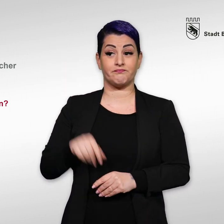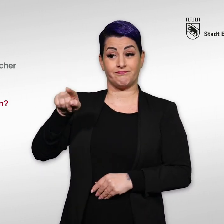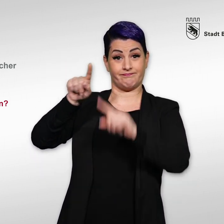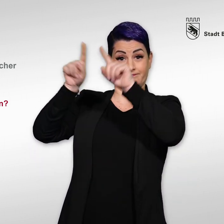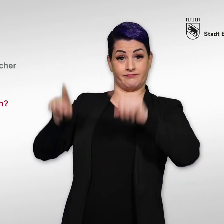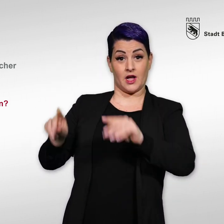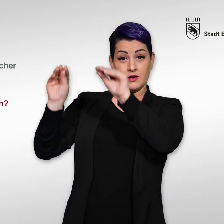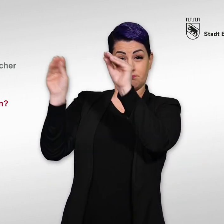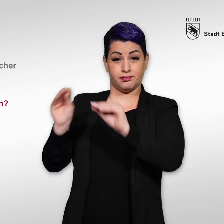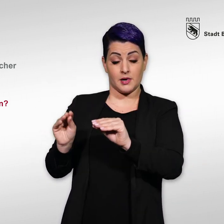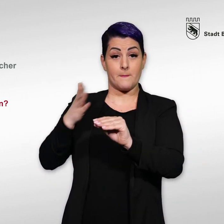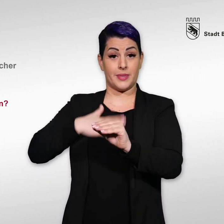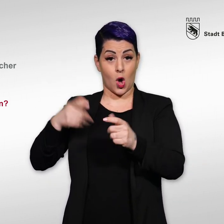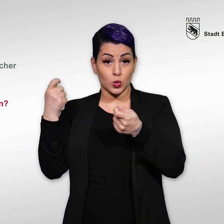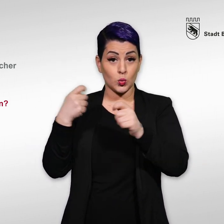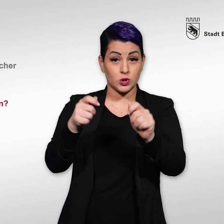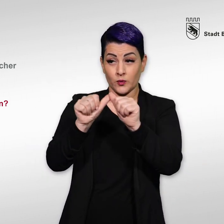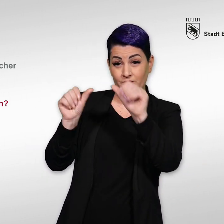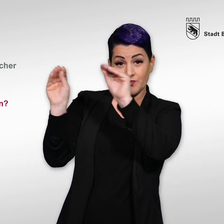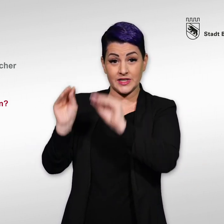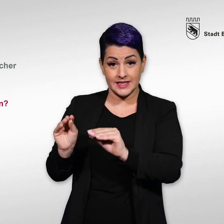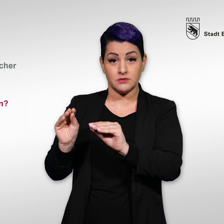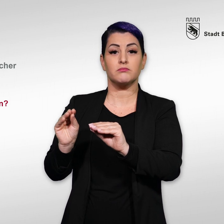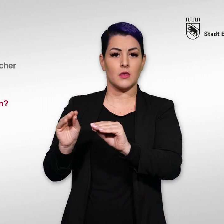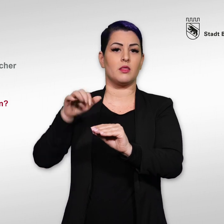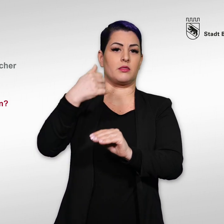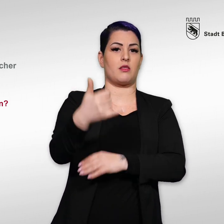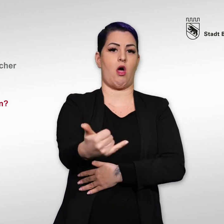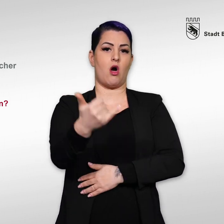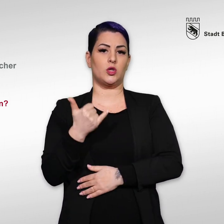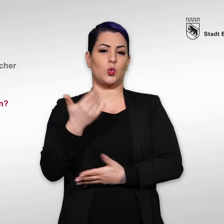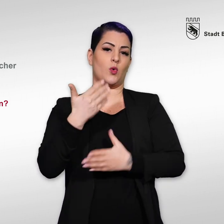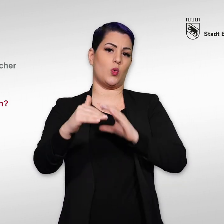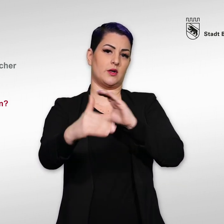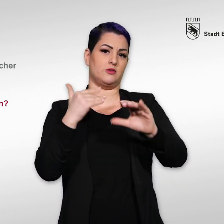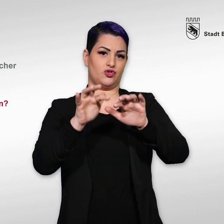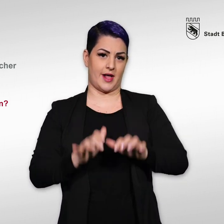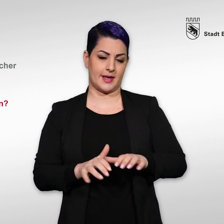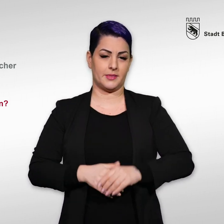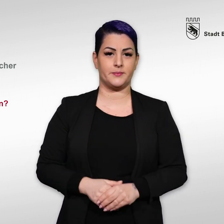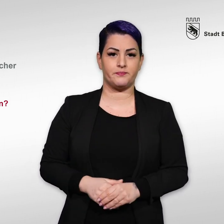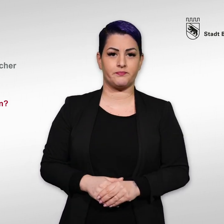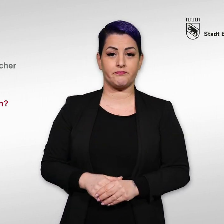Brauchen Sie Unterstützung beim Ausfüllen des Formulars? Dann rufen Sie uns an oder schreiben Sie uns.